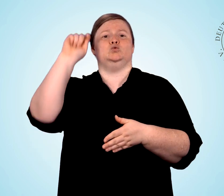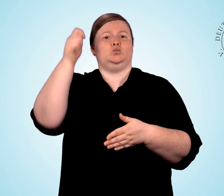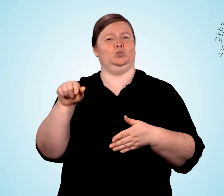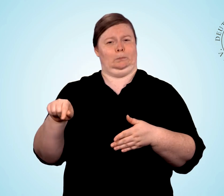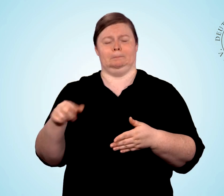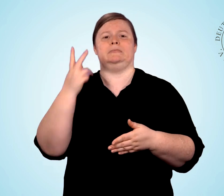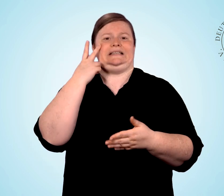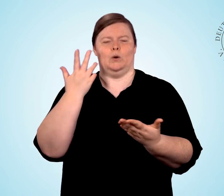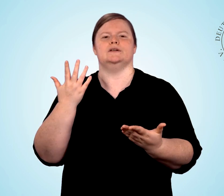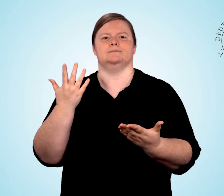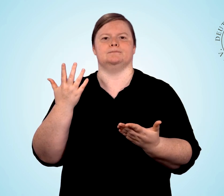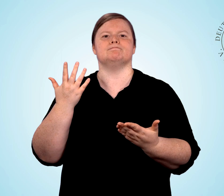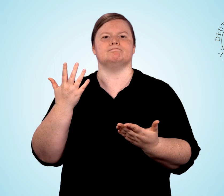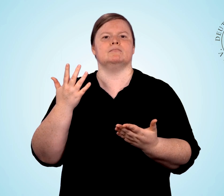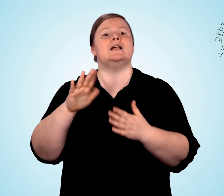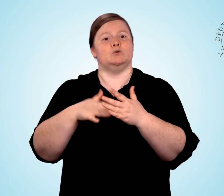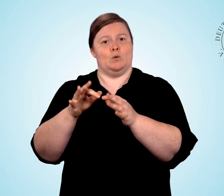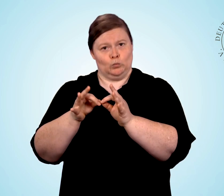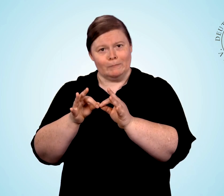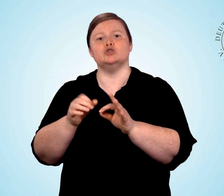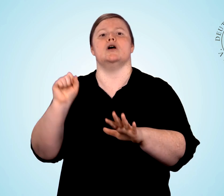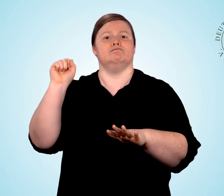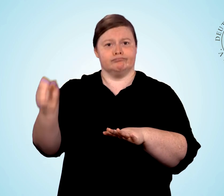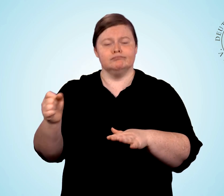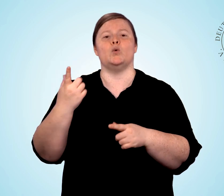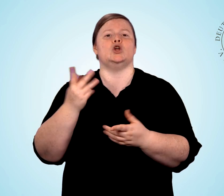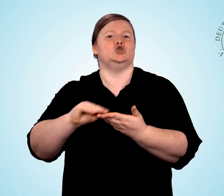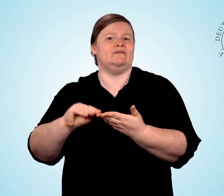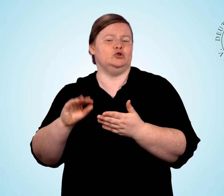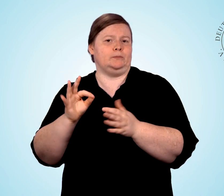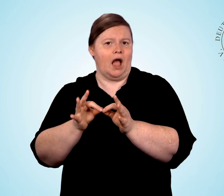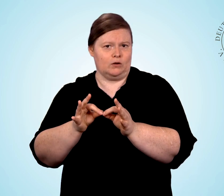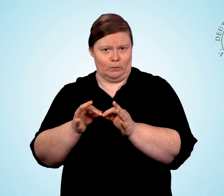Beim Studium werden die Dolmetscher für Gebärdensprache und Schriftsprache